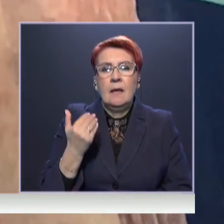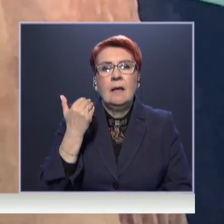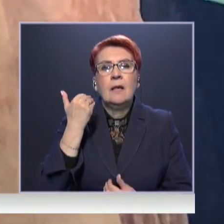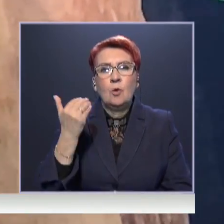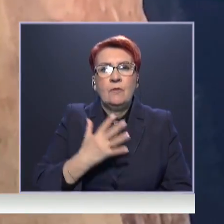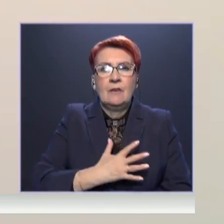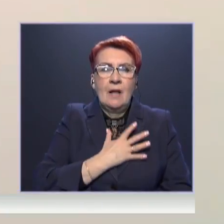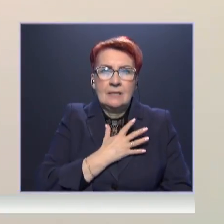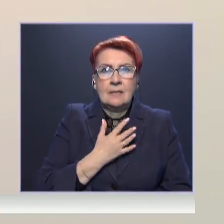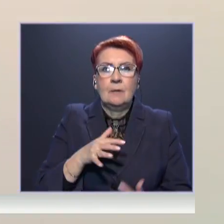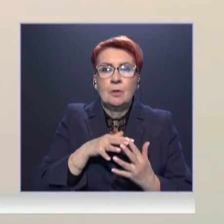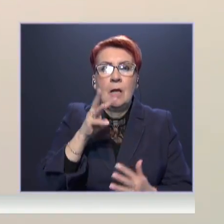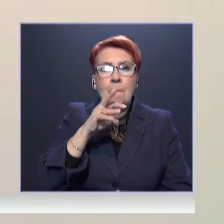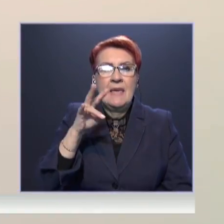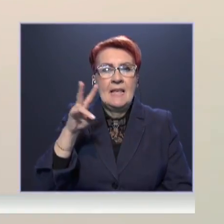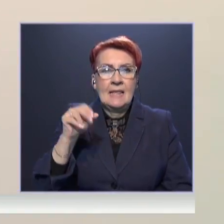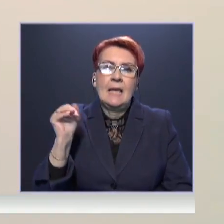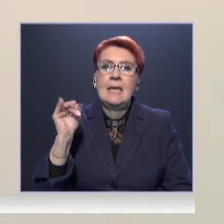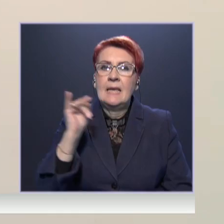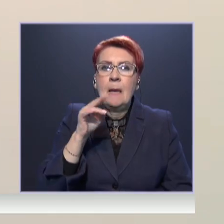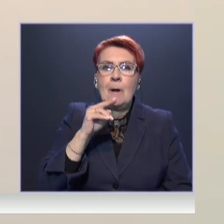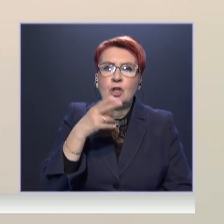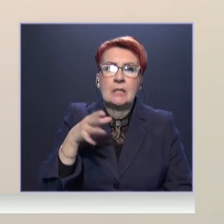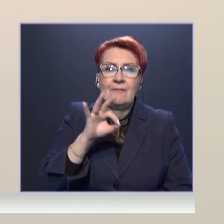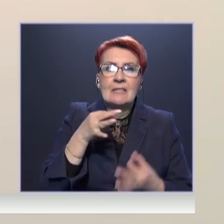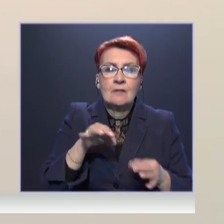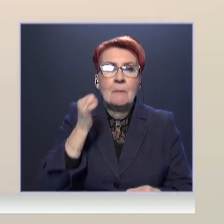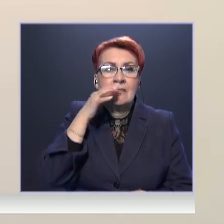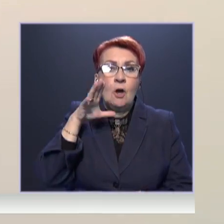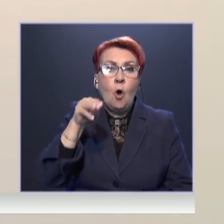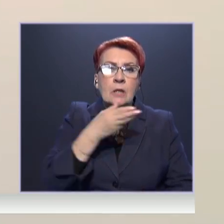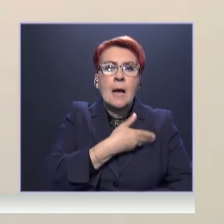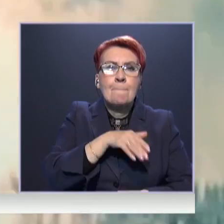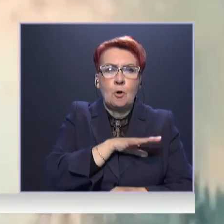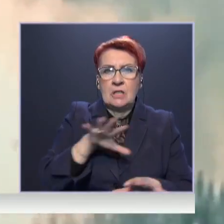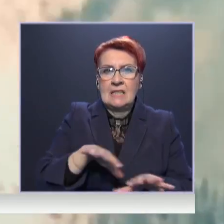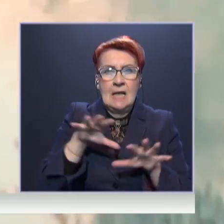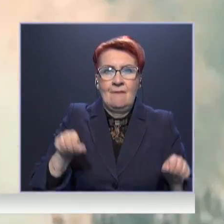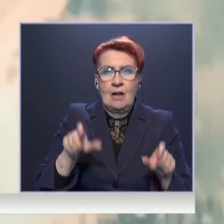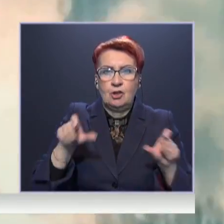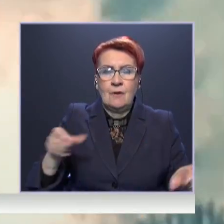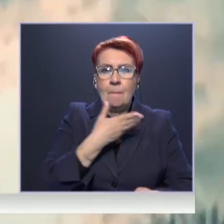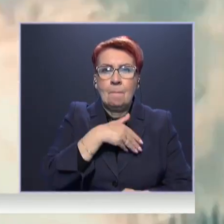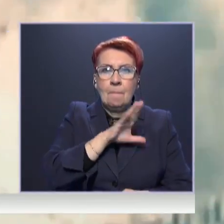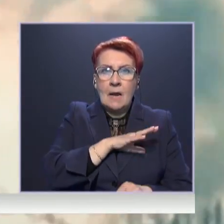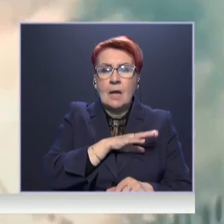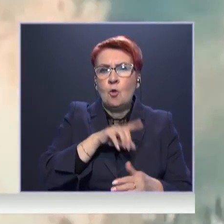Ополчения Минина и Пожарского освободивших Москву от польских захватчиков поляки убеждали патриарха встать